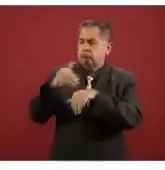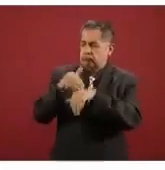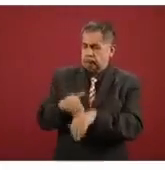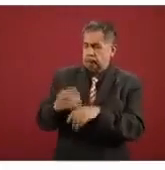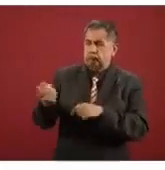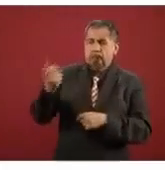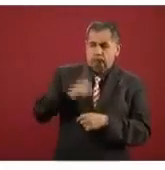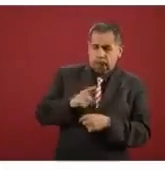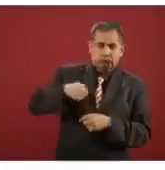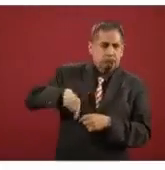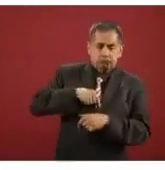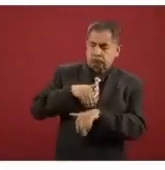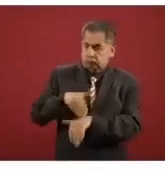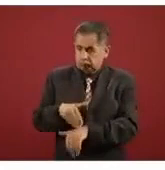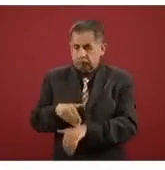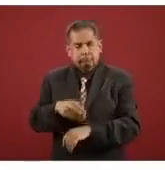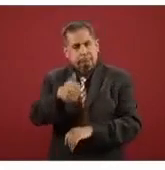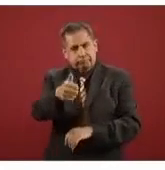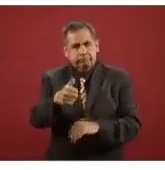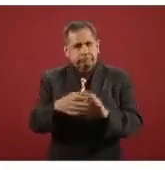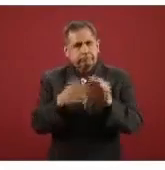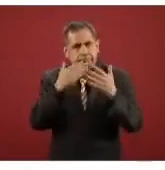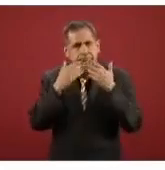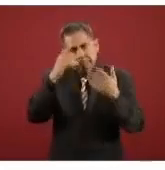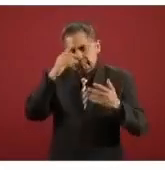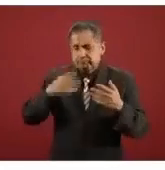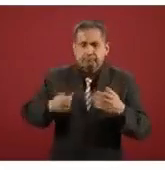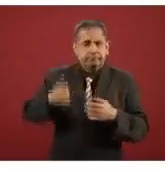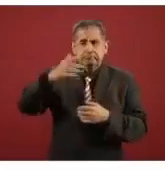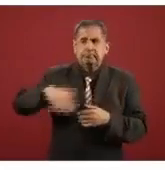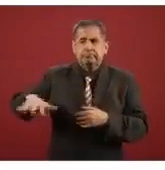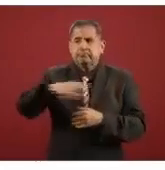a la ciudadanía, a todo el pueblo, a nuestro querido México.